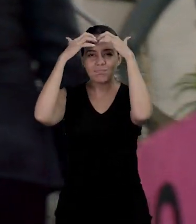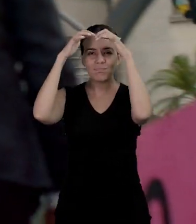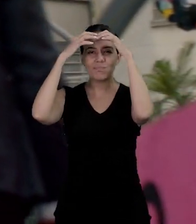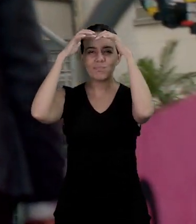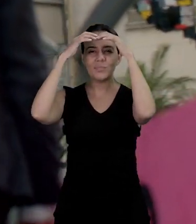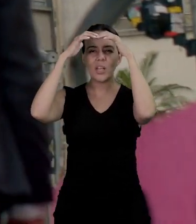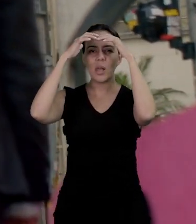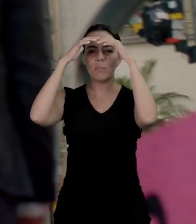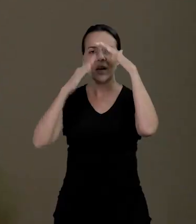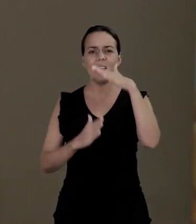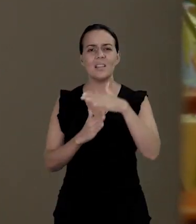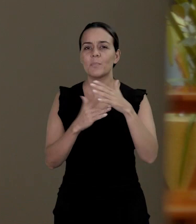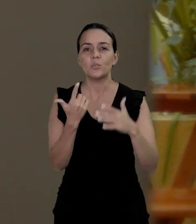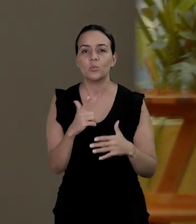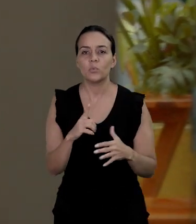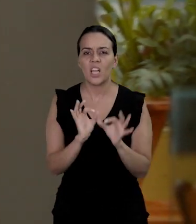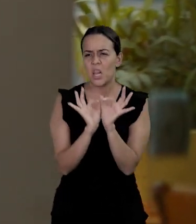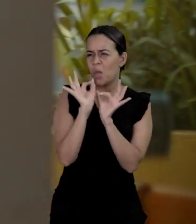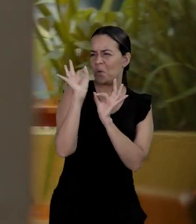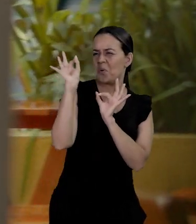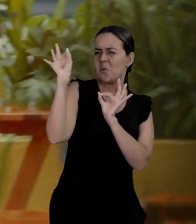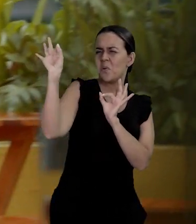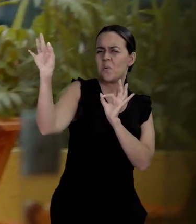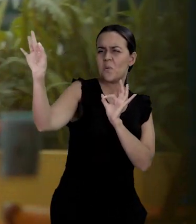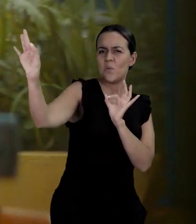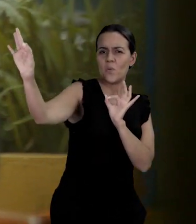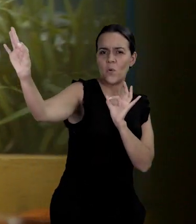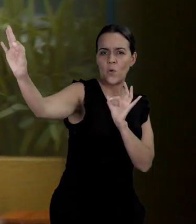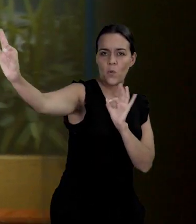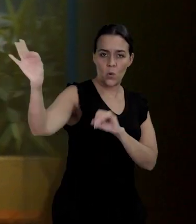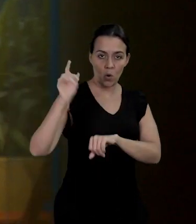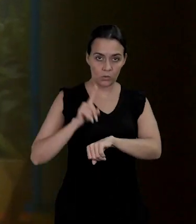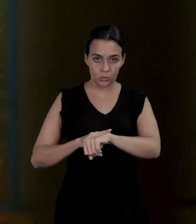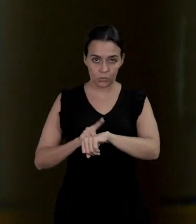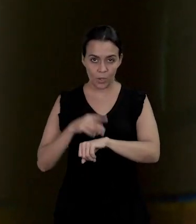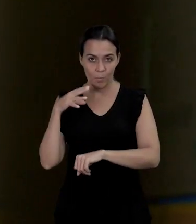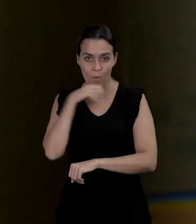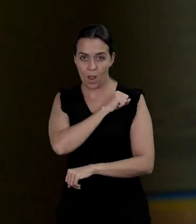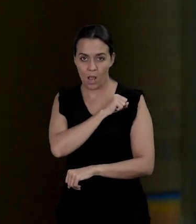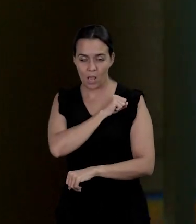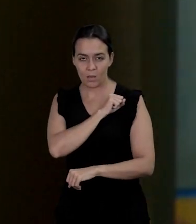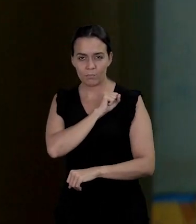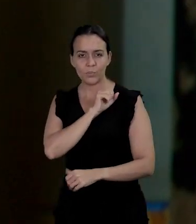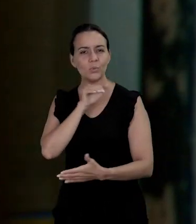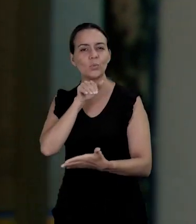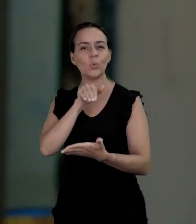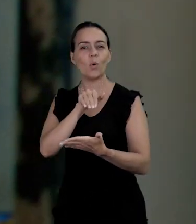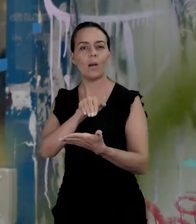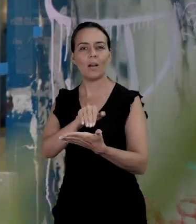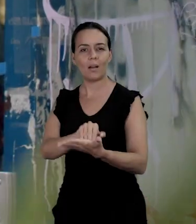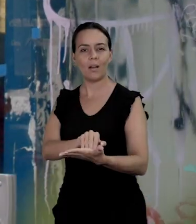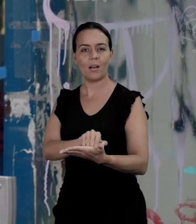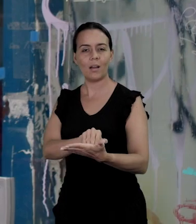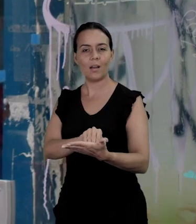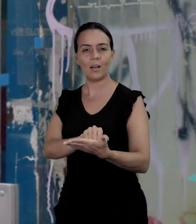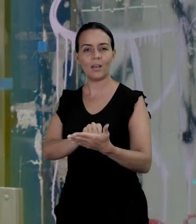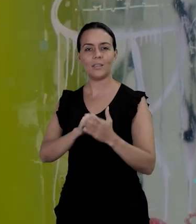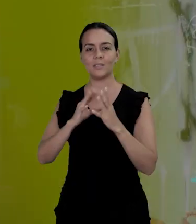diminuindo distâncias espaciais e intervalos temporais, até abolir o espaço.